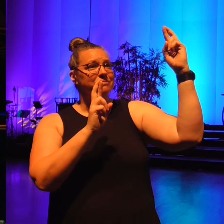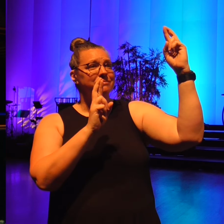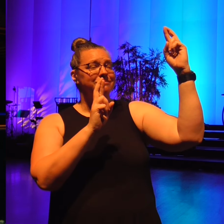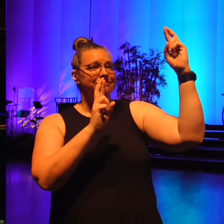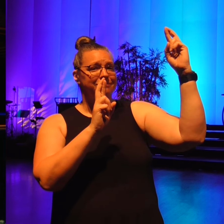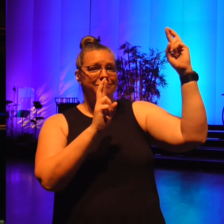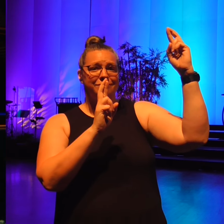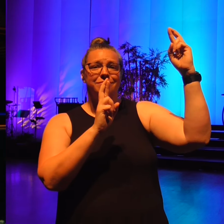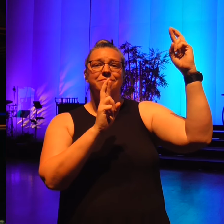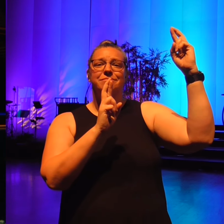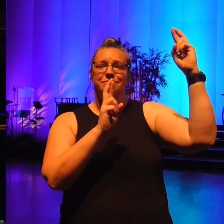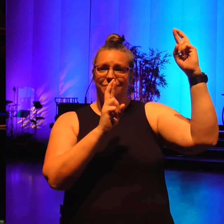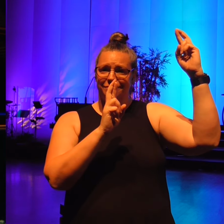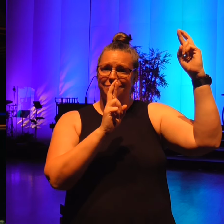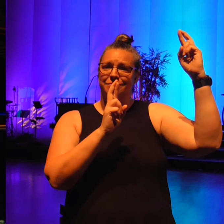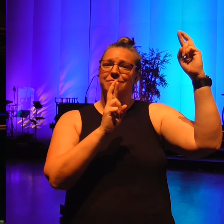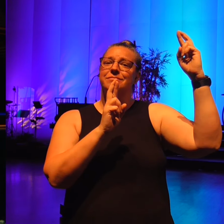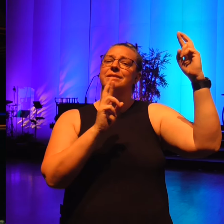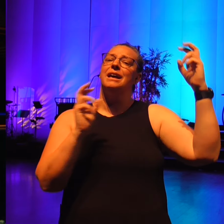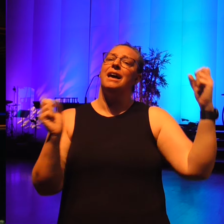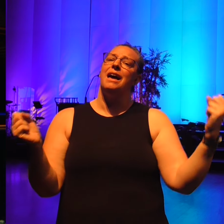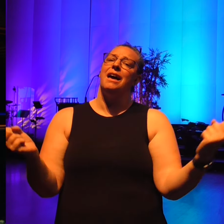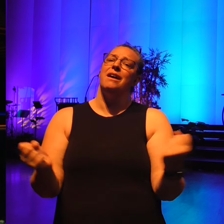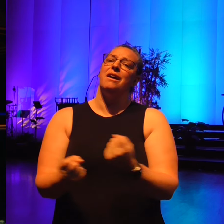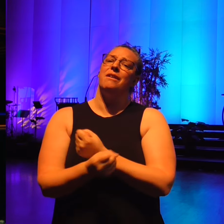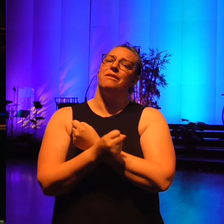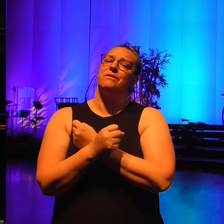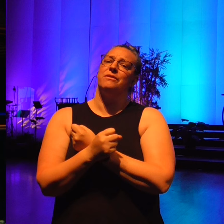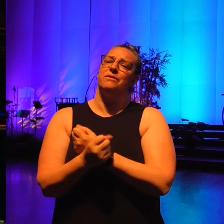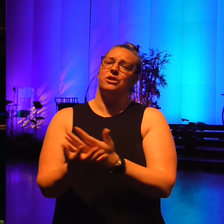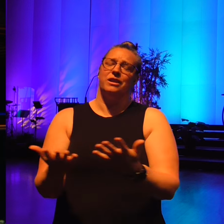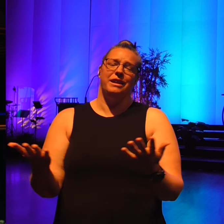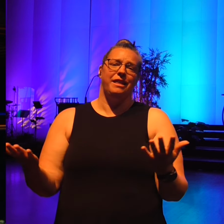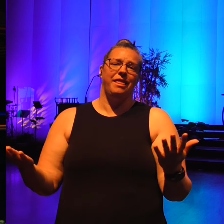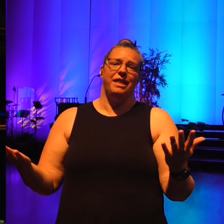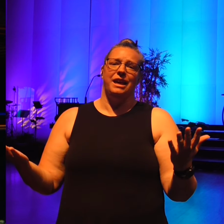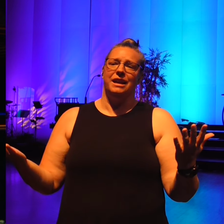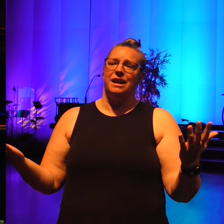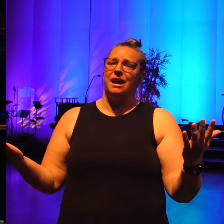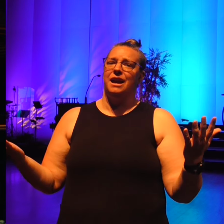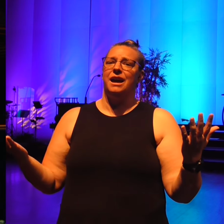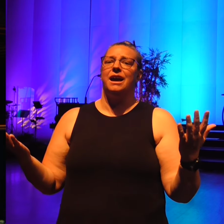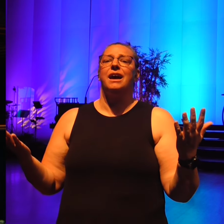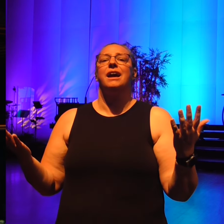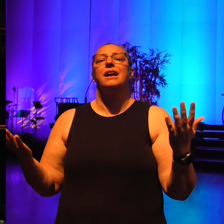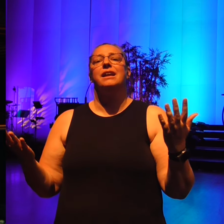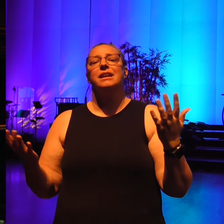Sí Todo lo que